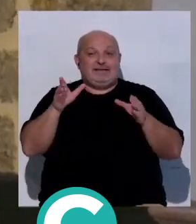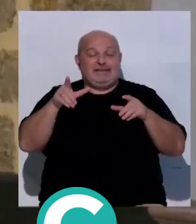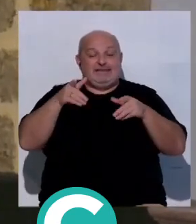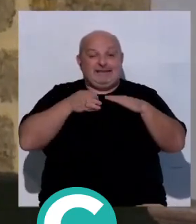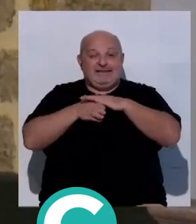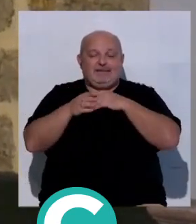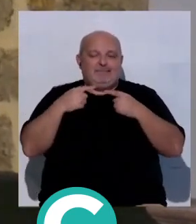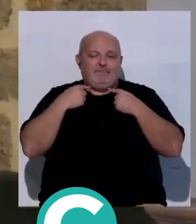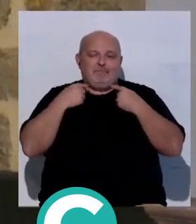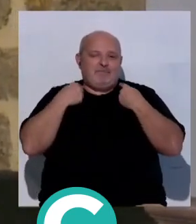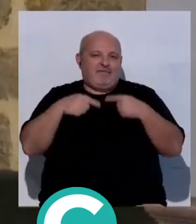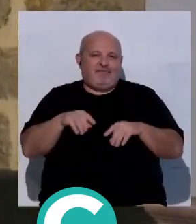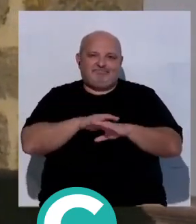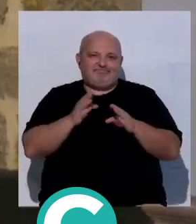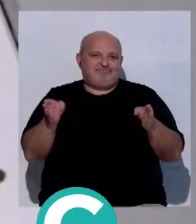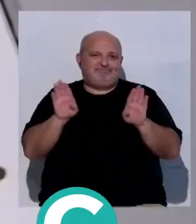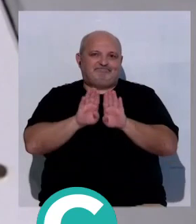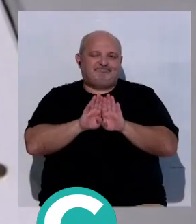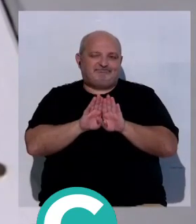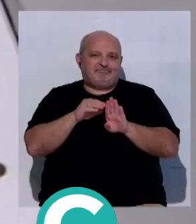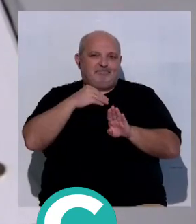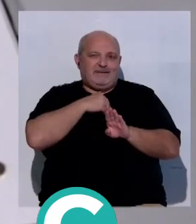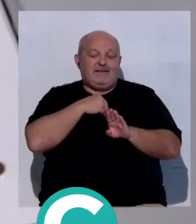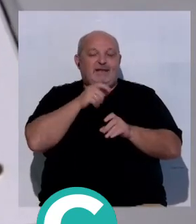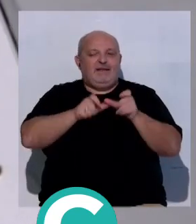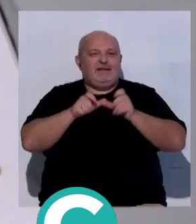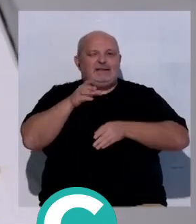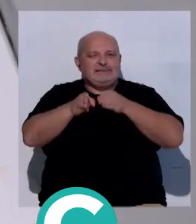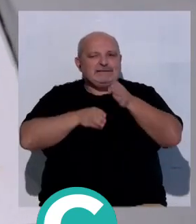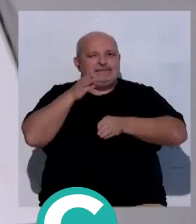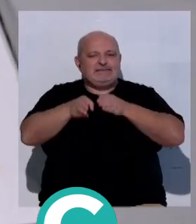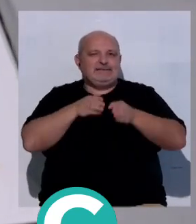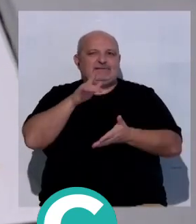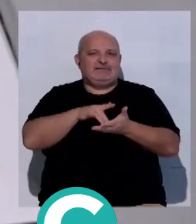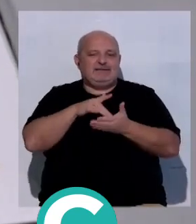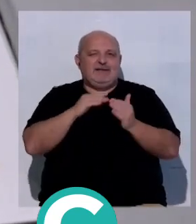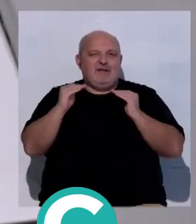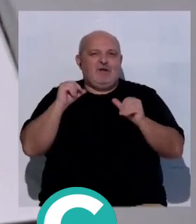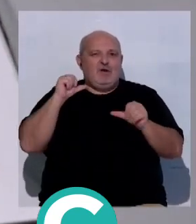perdido para siempre sin duda cientos de gaditanos han pasado por sus mesas en estos últimos años en